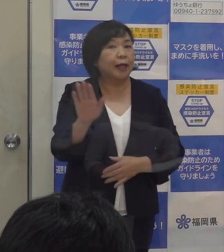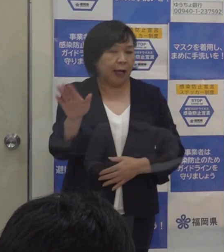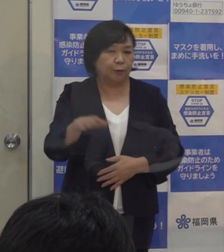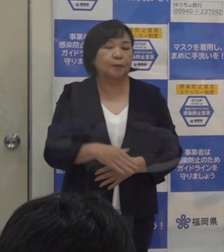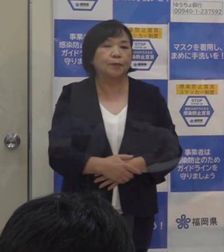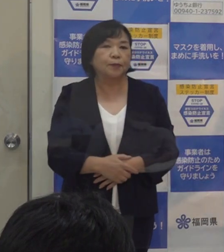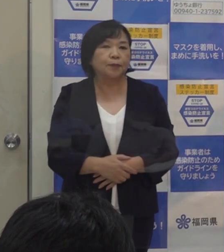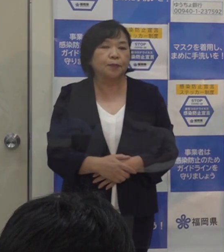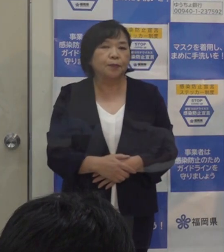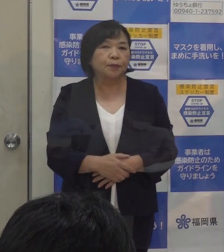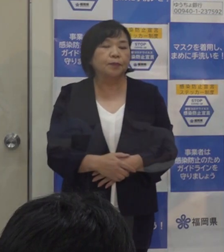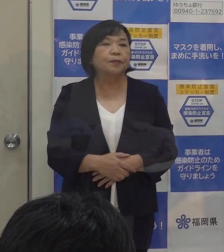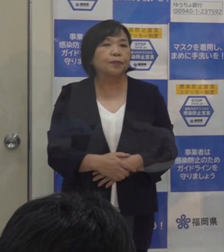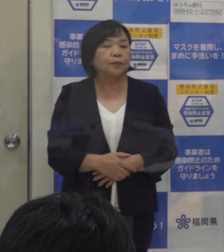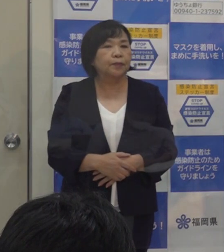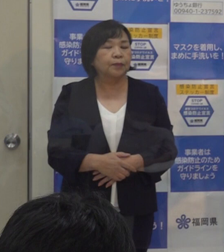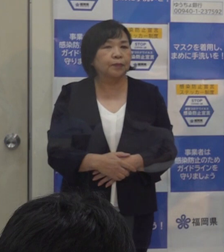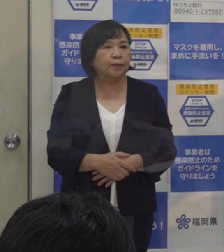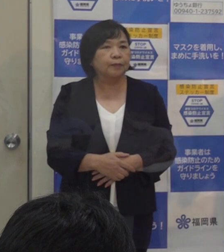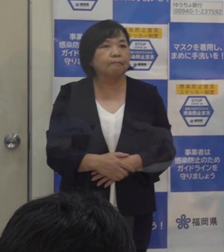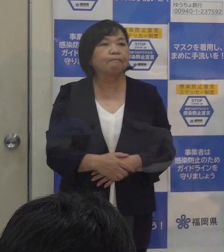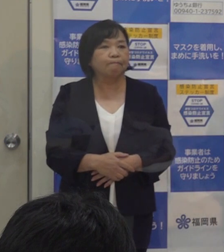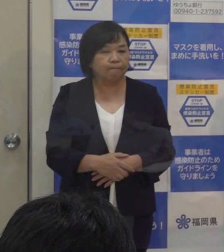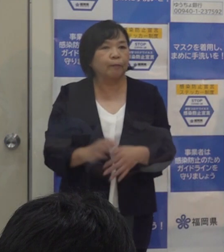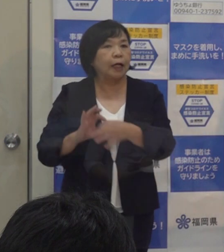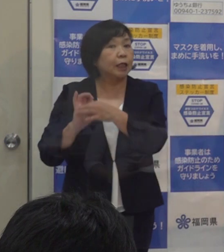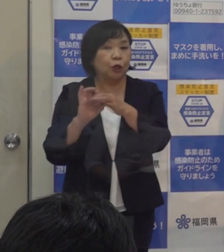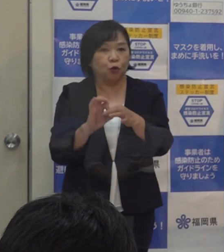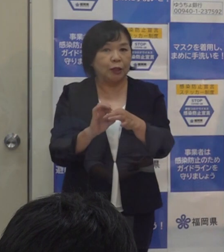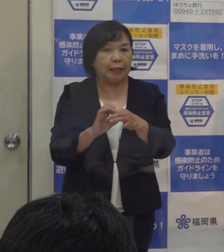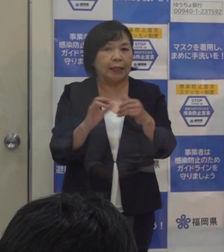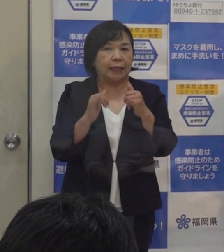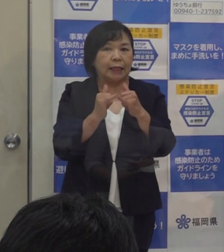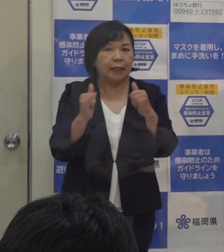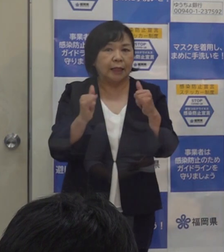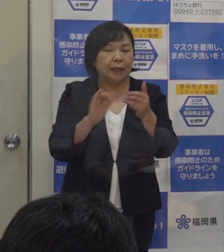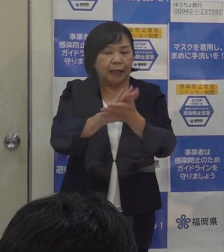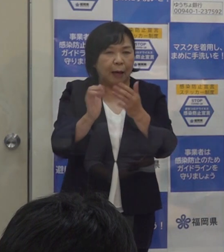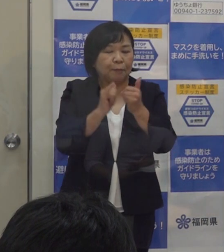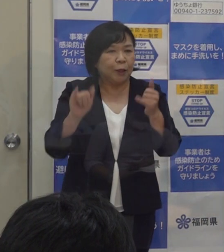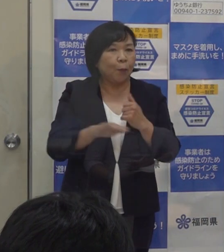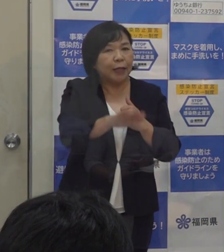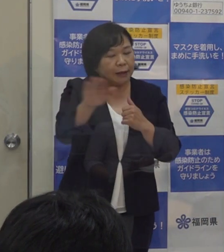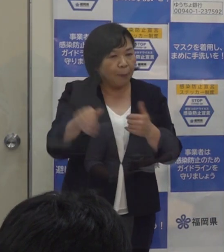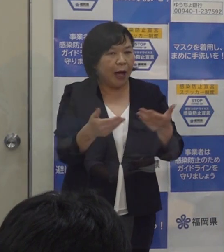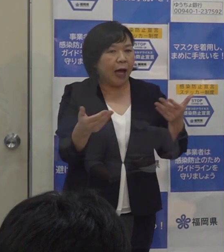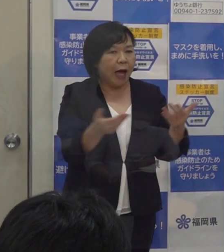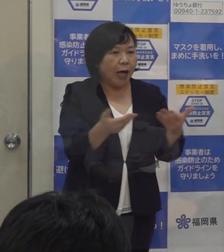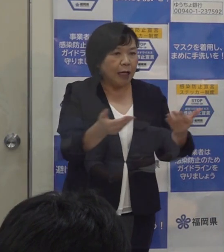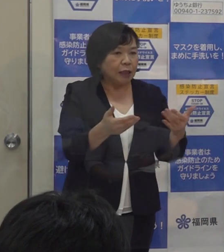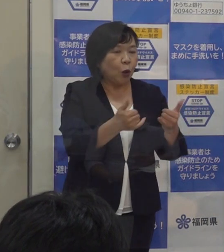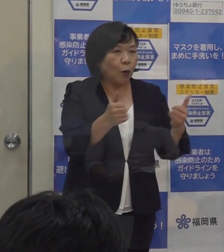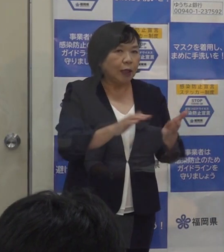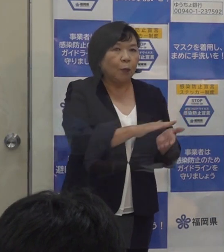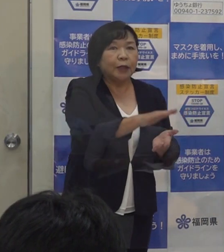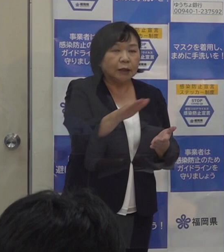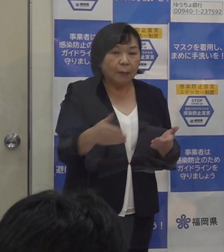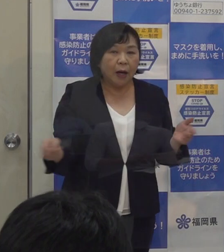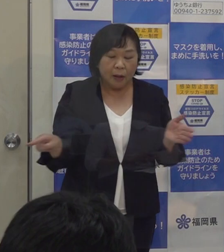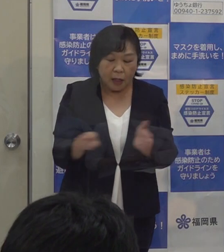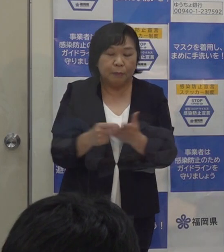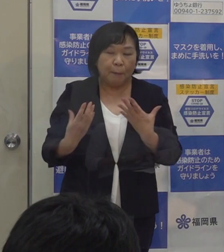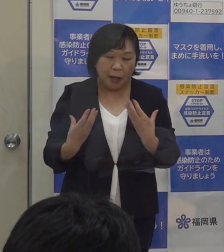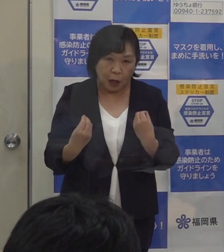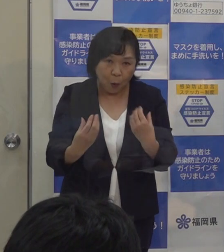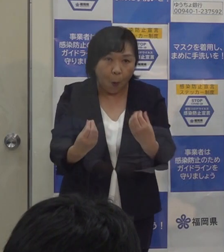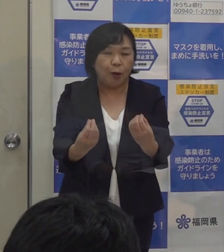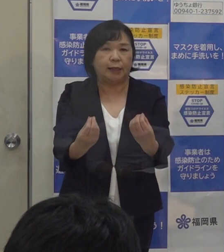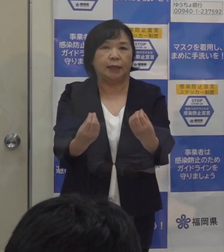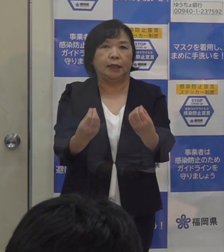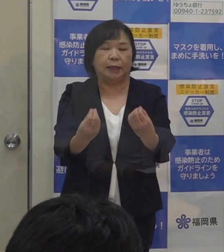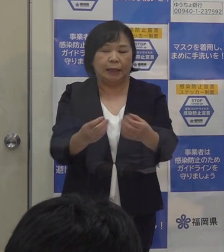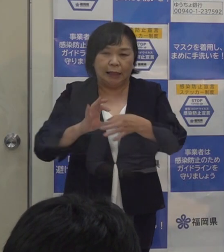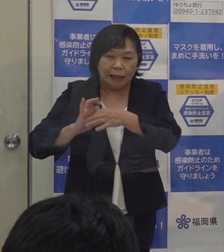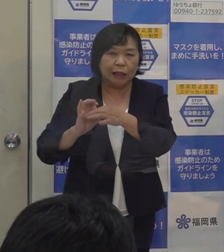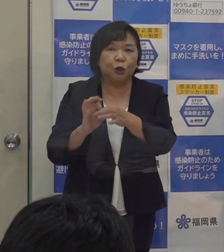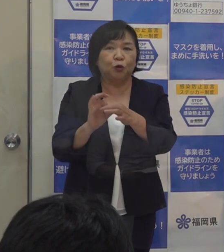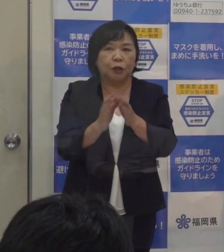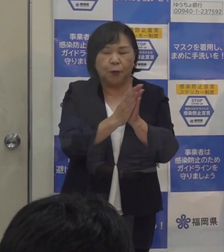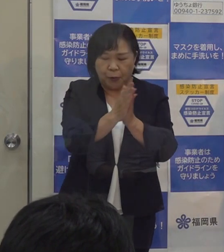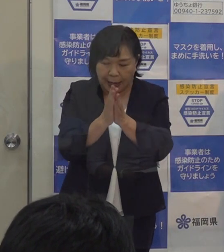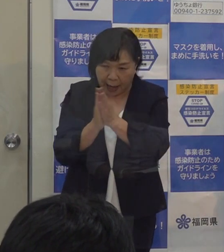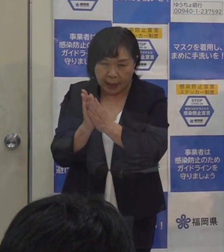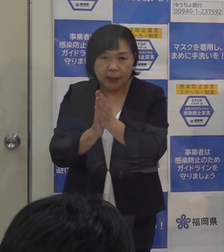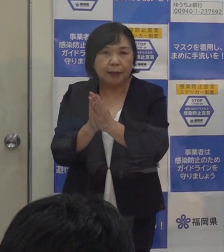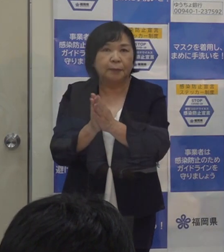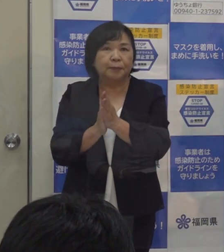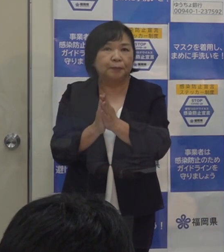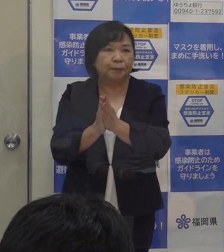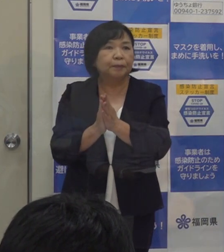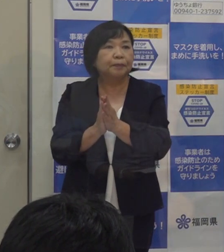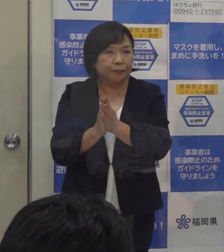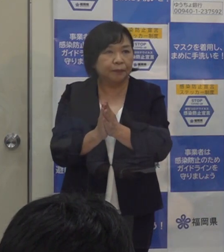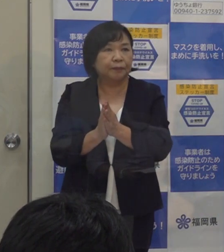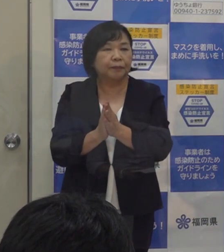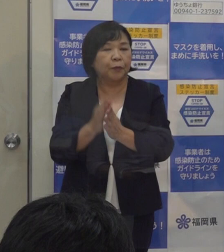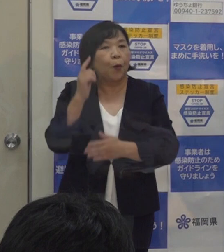そこで県民の皆さん あるいは事業者の皆さんにはこれまでお願いしたことを引き続きお願いしていきたいと考えております